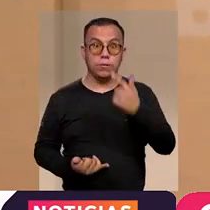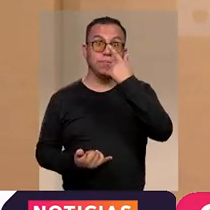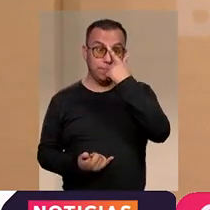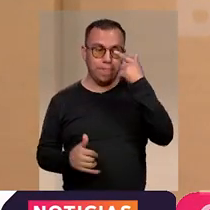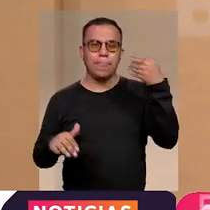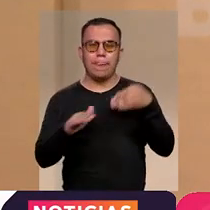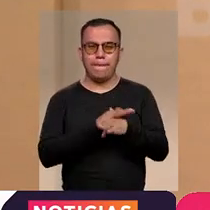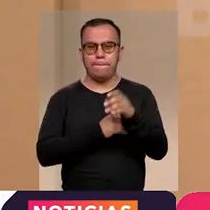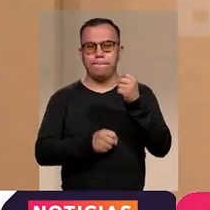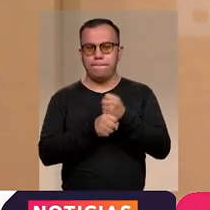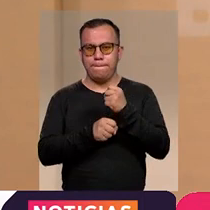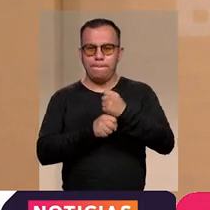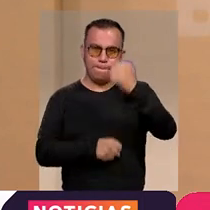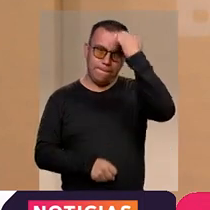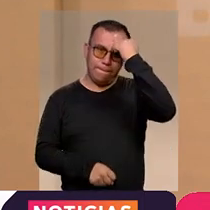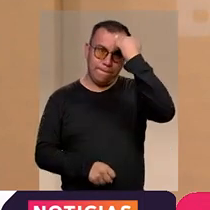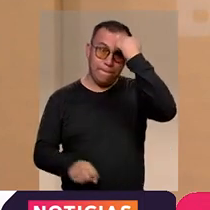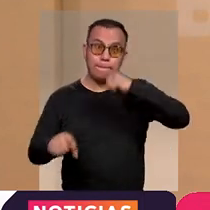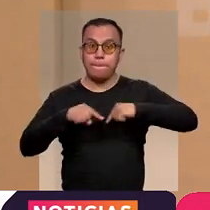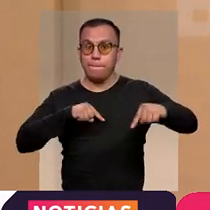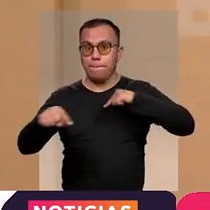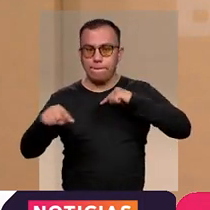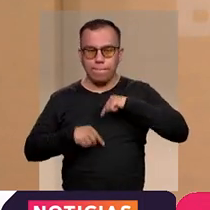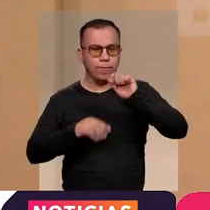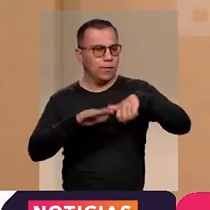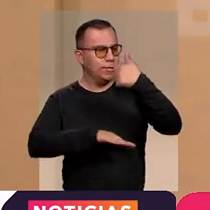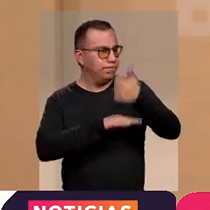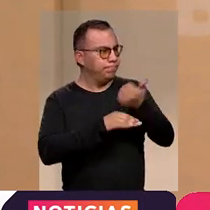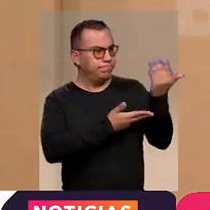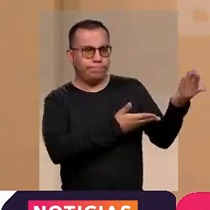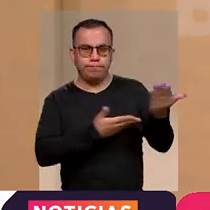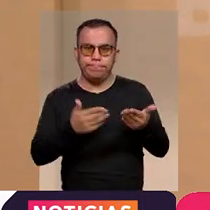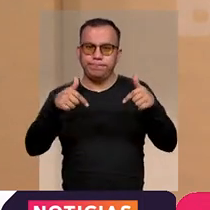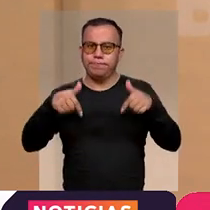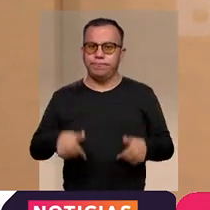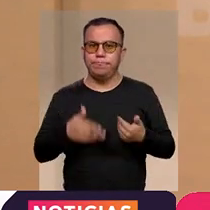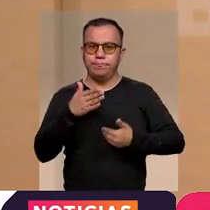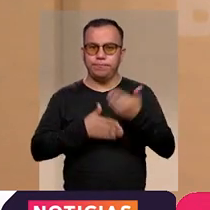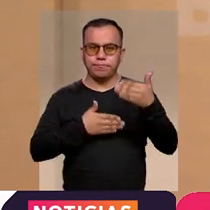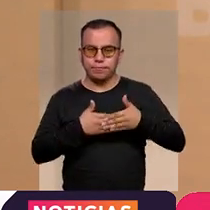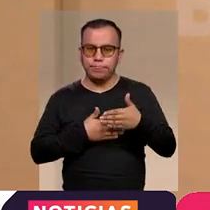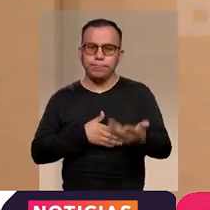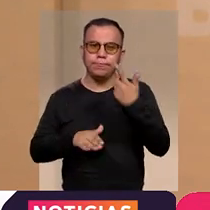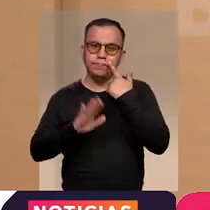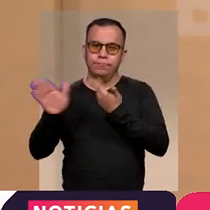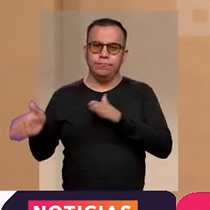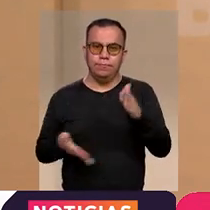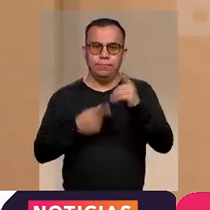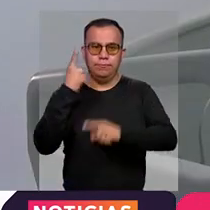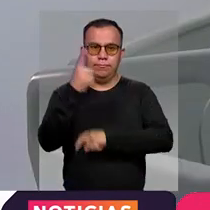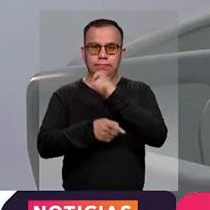TODO EL SISTEMA ESCOLAR